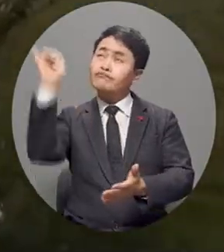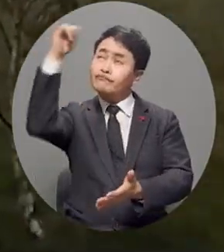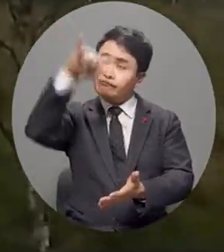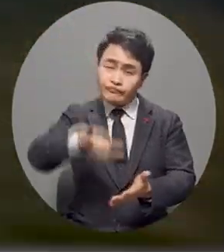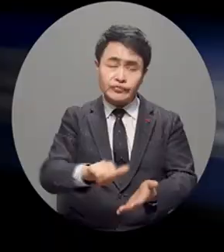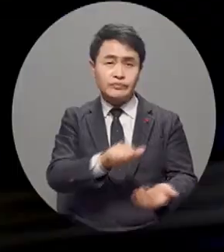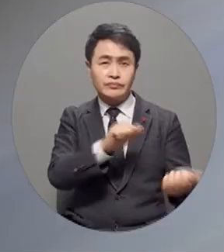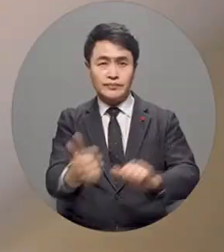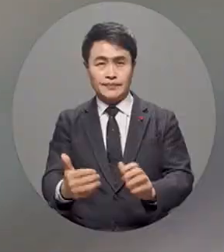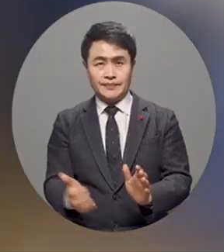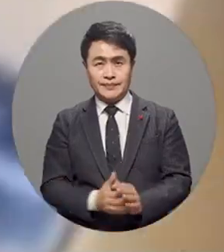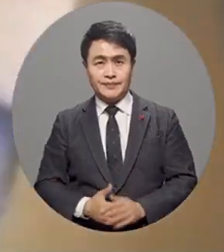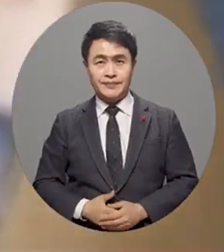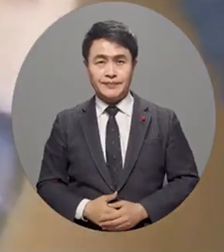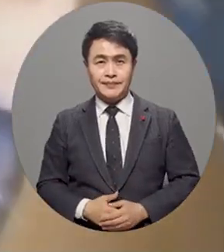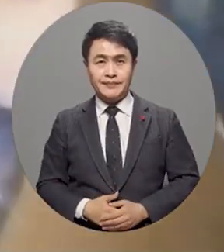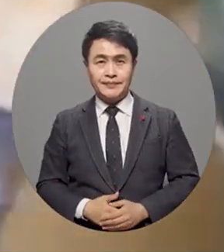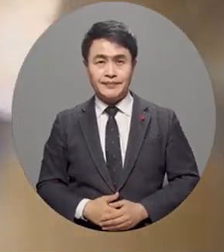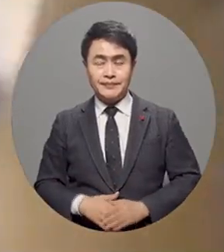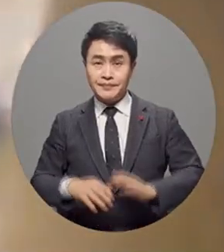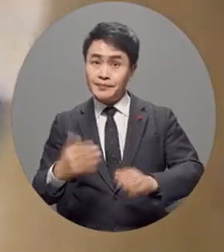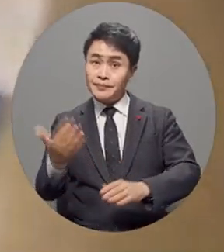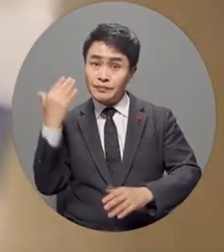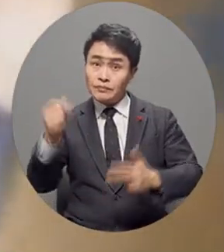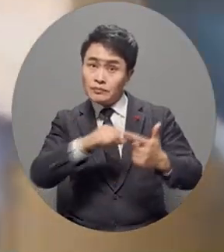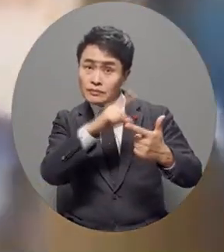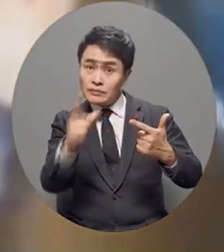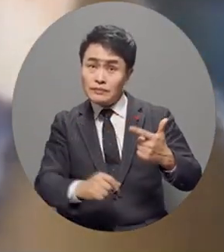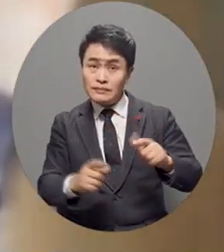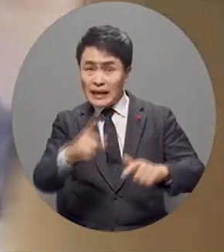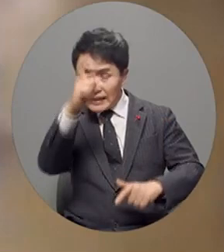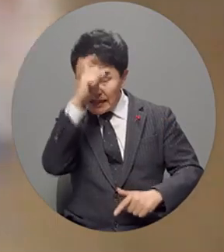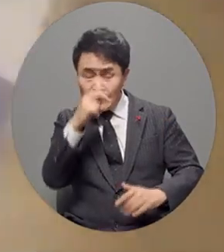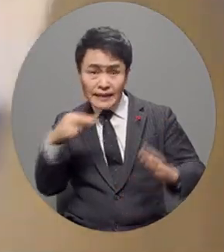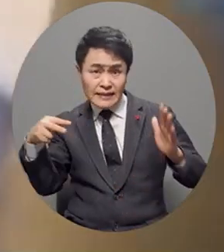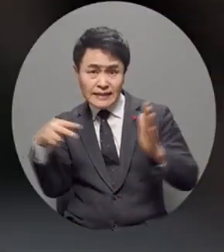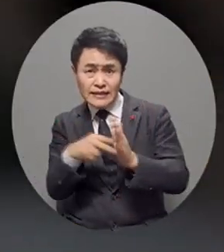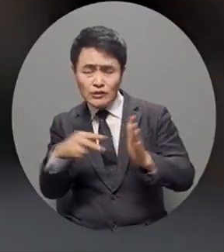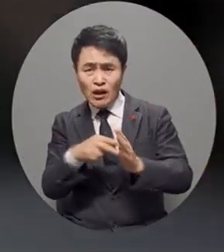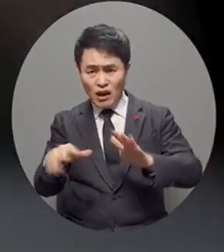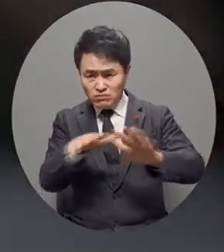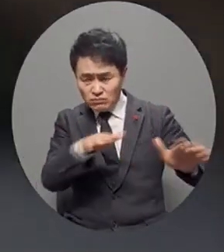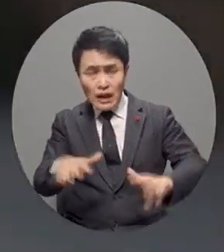일으킨 뒤 의문의 비행기 추락 사고로 사망했습니다.